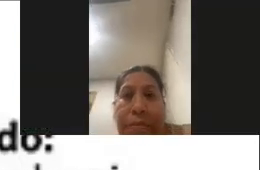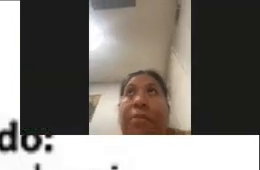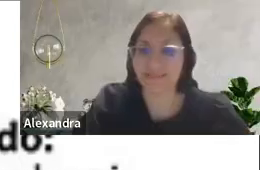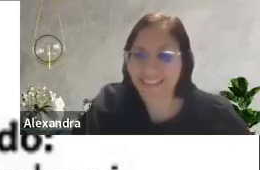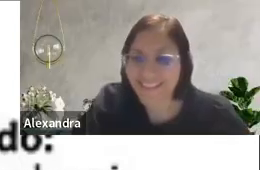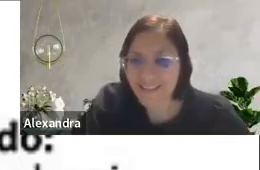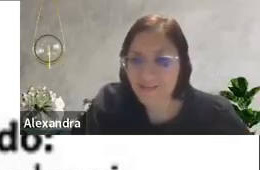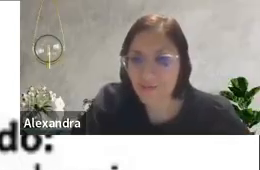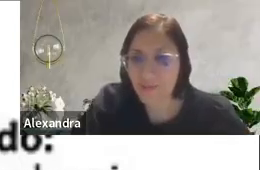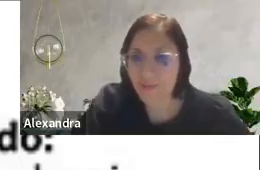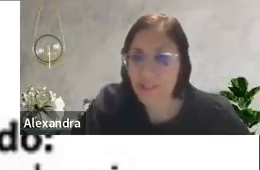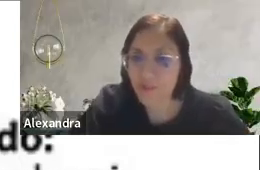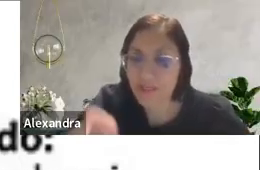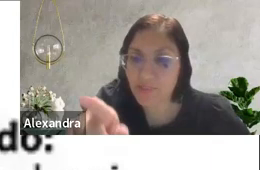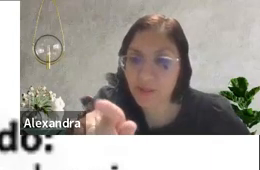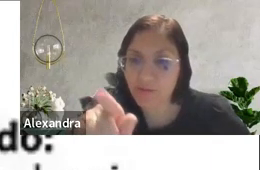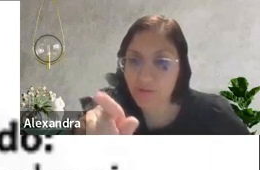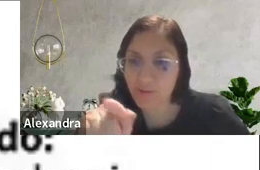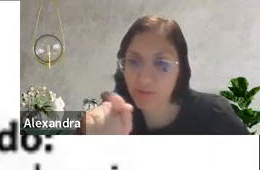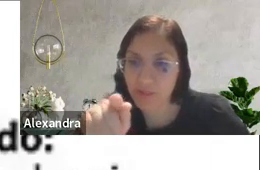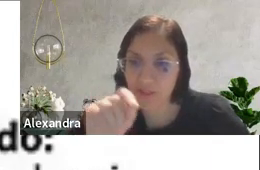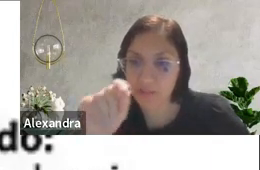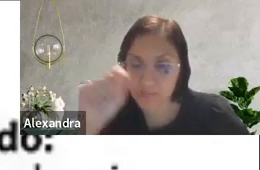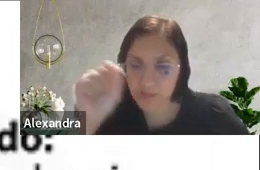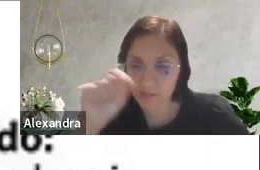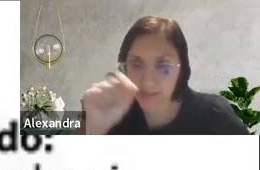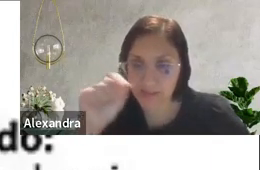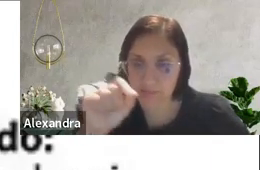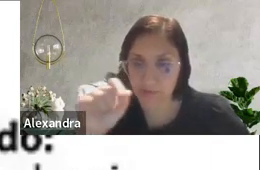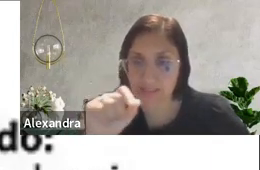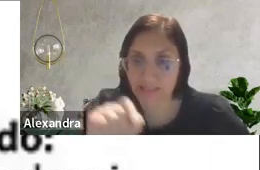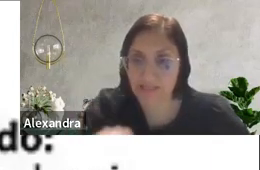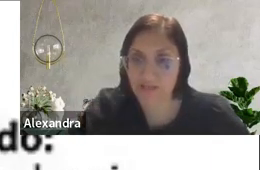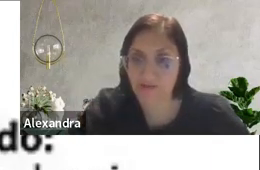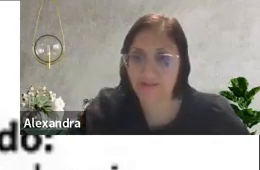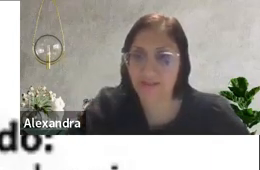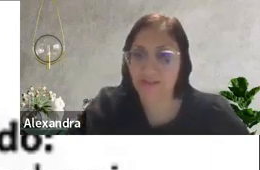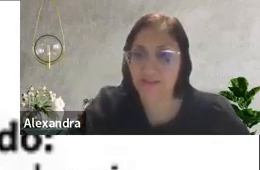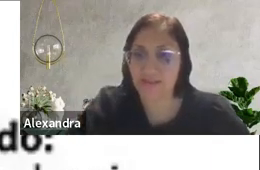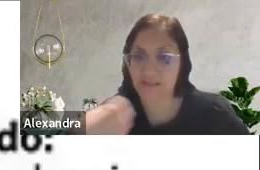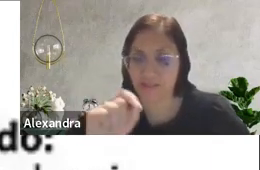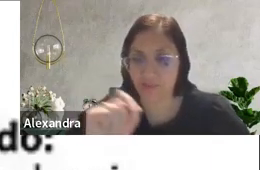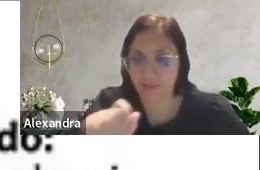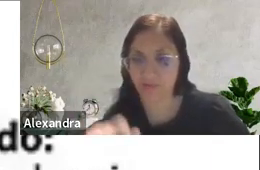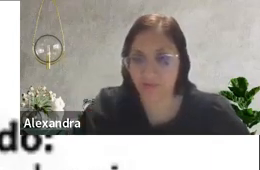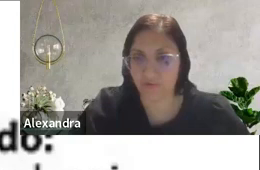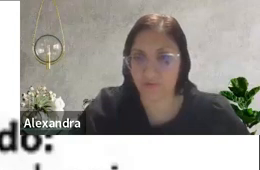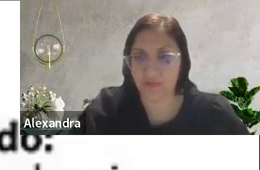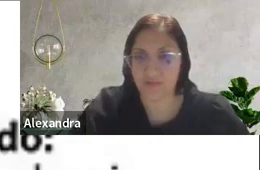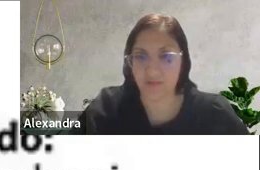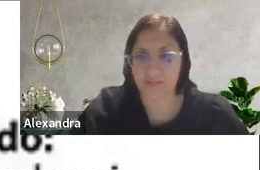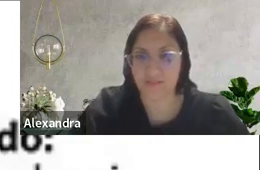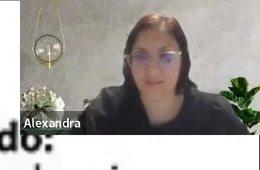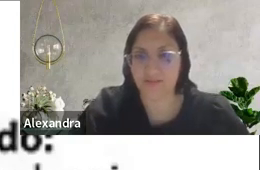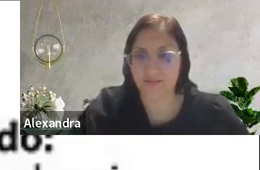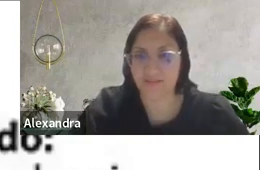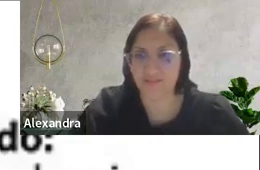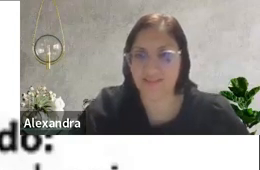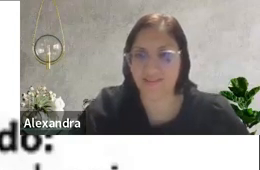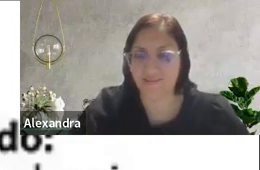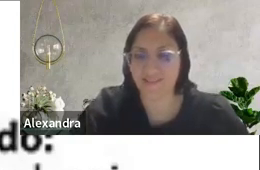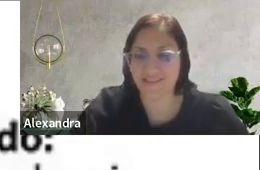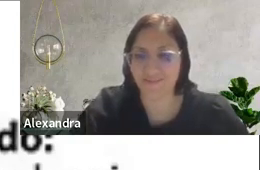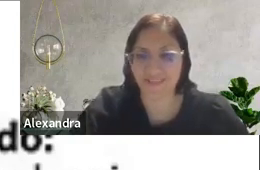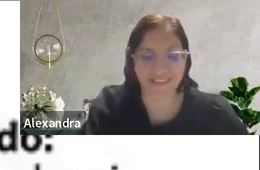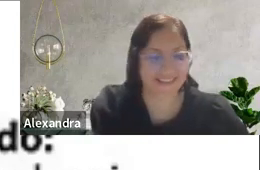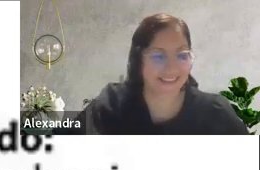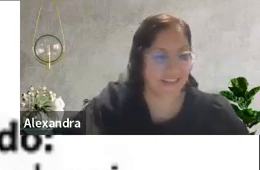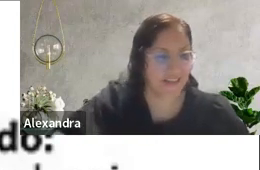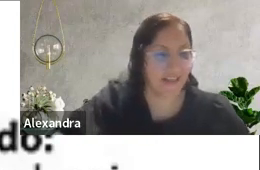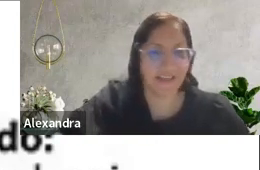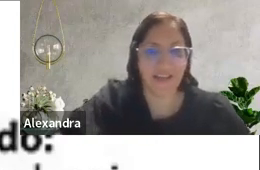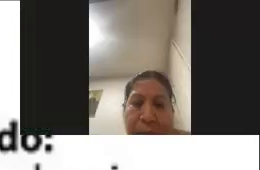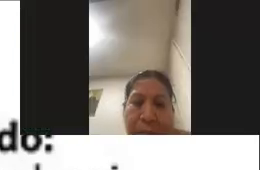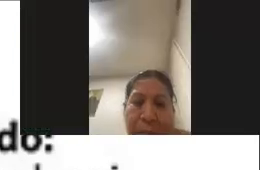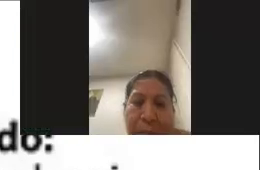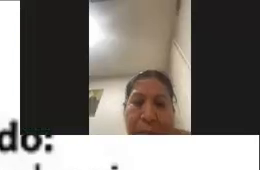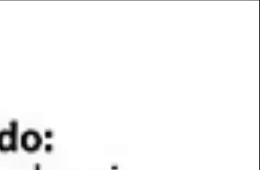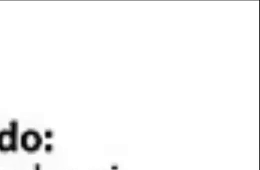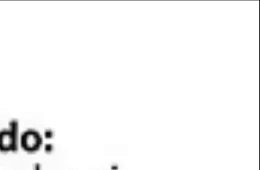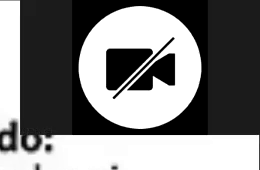El síndrome se caracteriza por sordera y de la no sé si Andrea Disculpa puedes poner el micrófono de para poner en silencio.